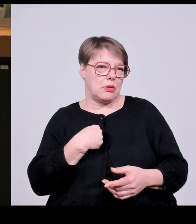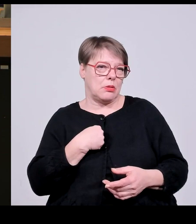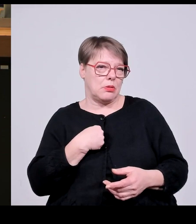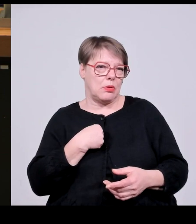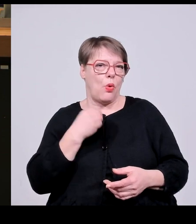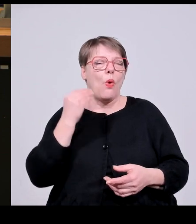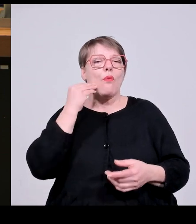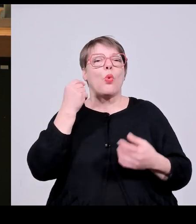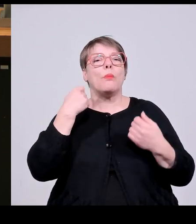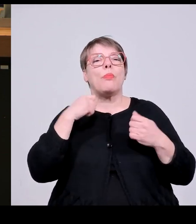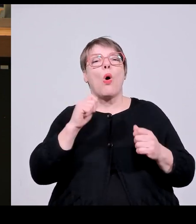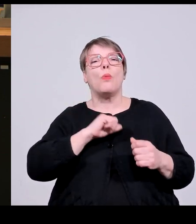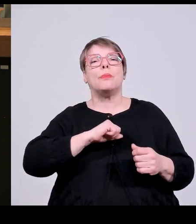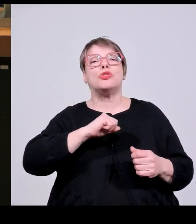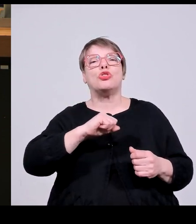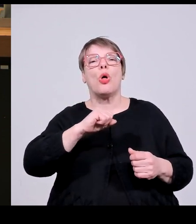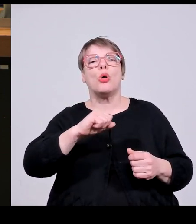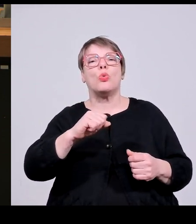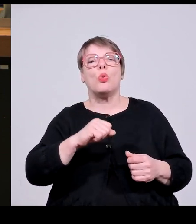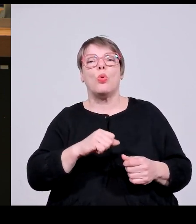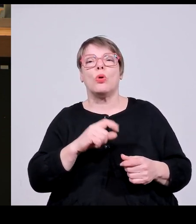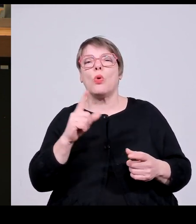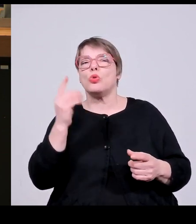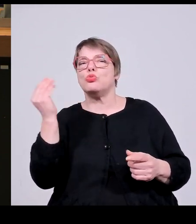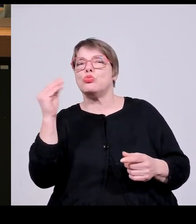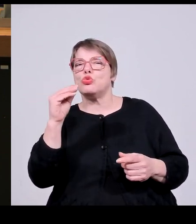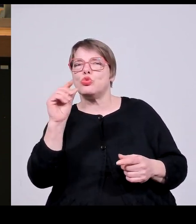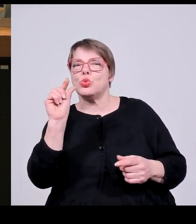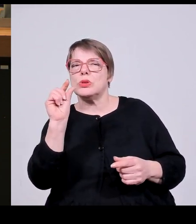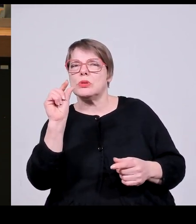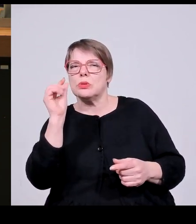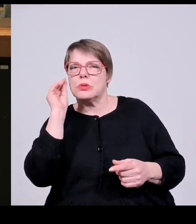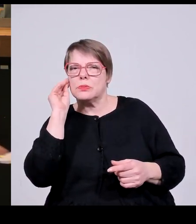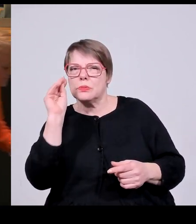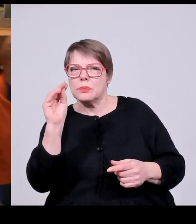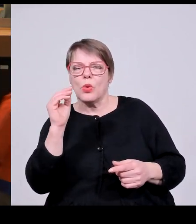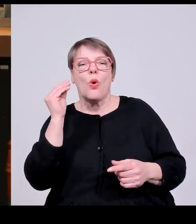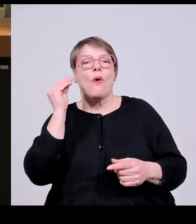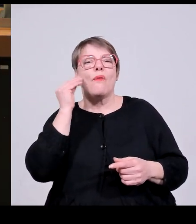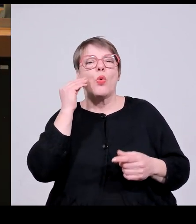Meine Damen und Herren, dann klappt es auch mit dem Wohnungsneubau. Danke schön.